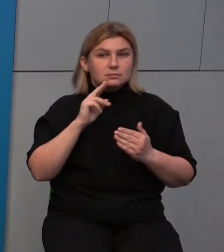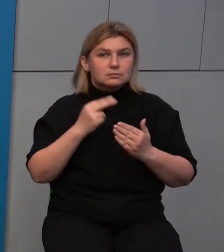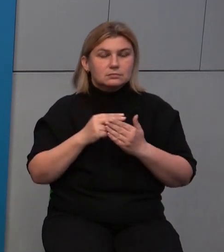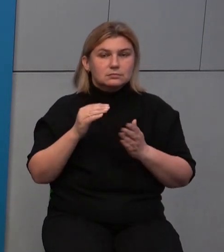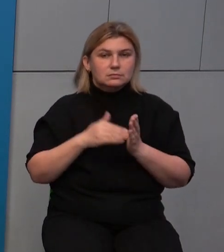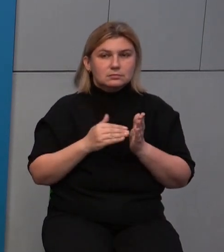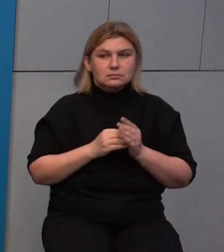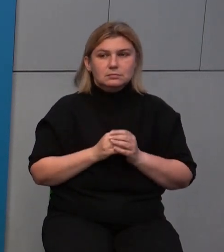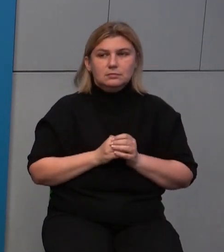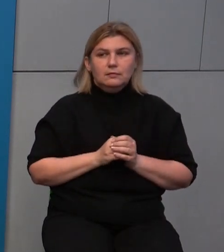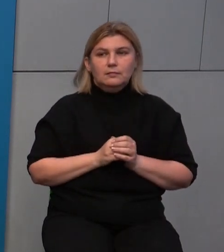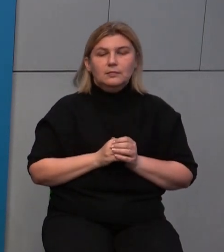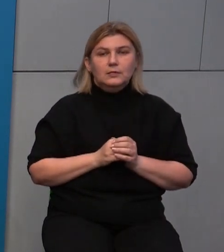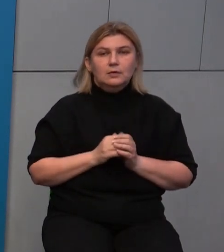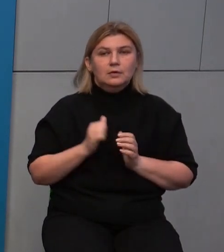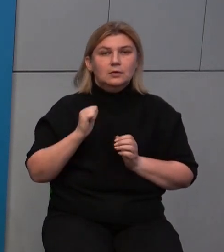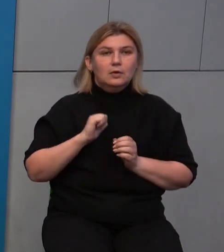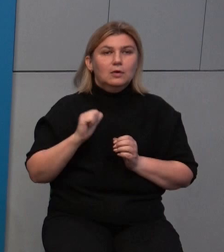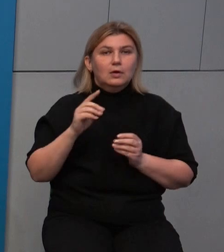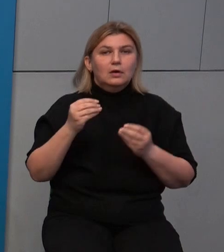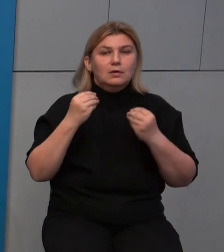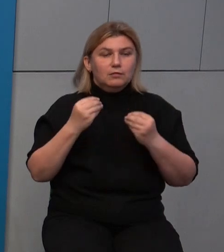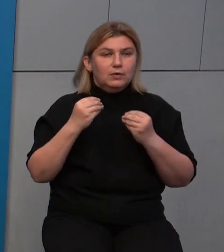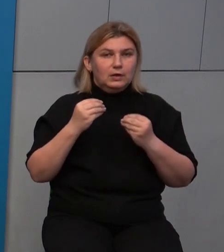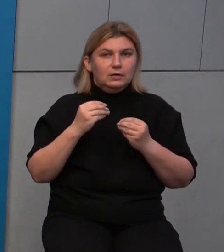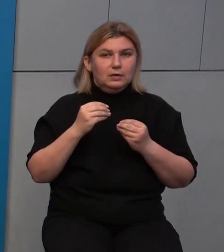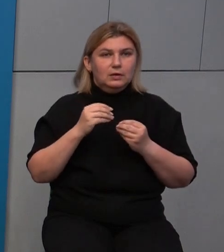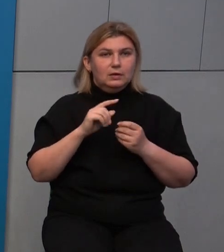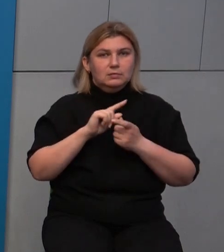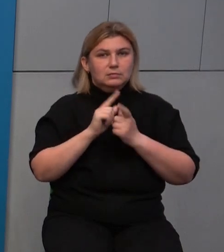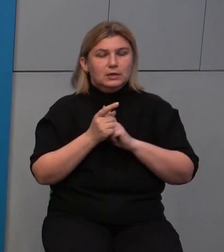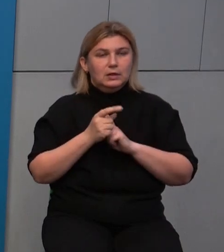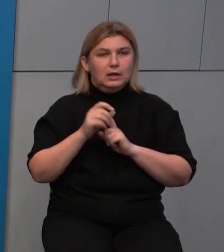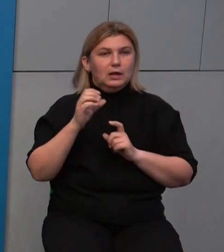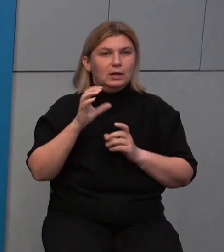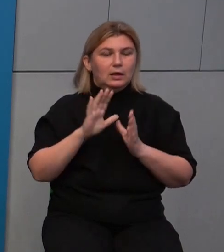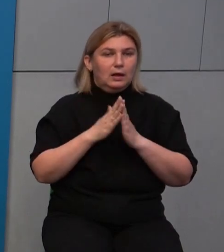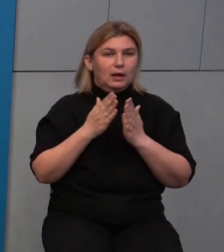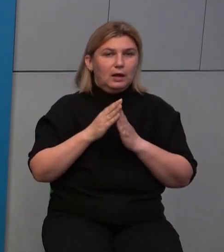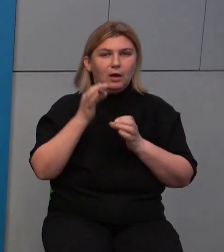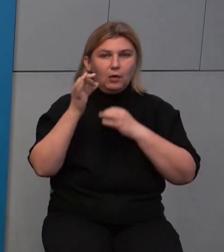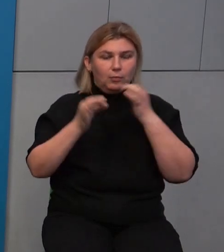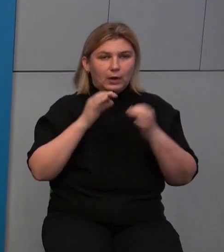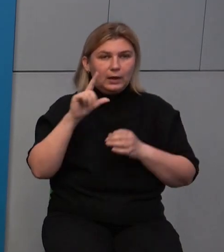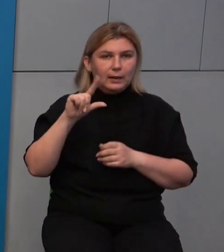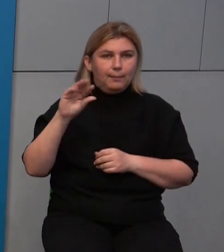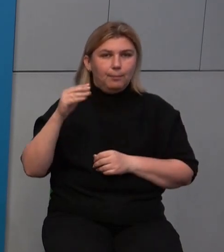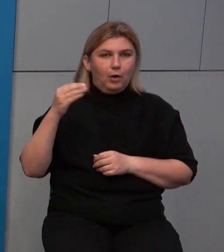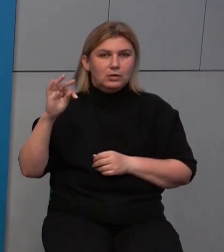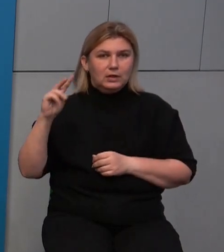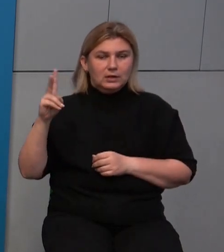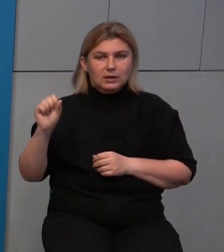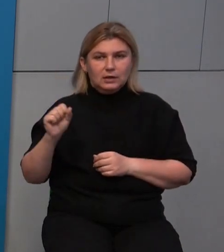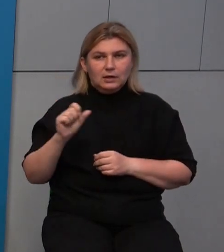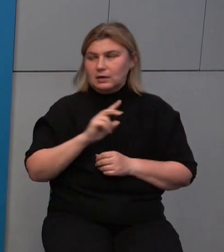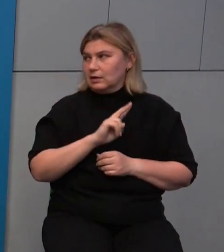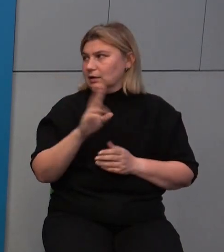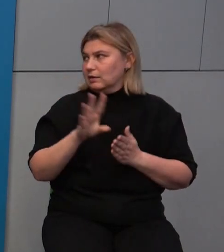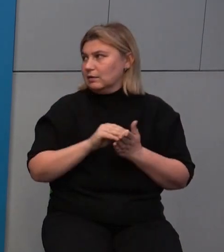Doczekały się też przecież fantastycznych reinterpretacji audio jako Lemoteka, więc w każdym formacie... No i gry.